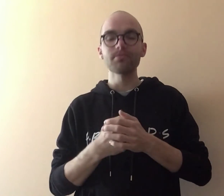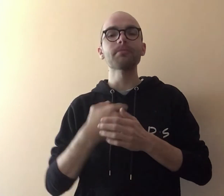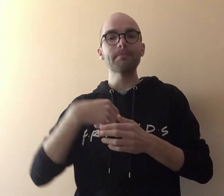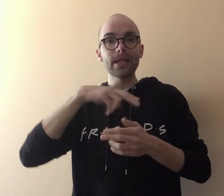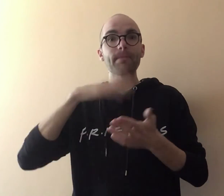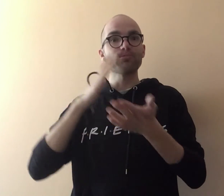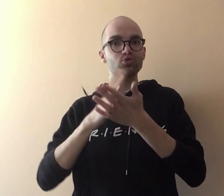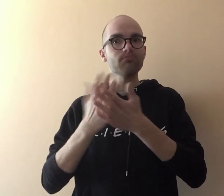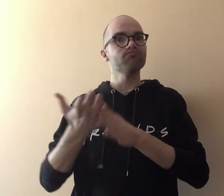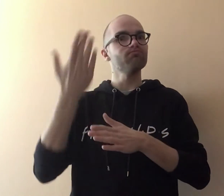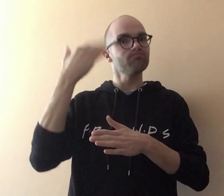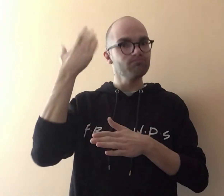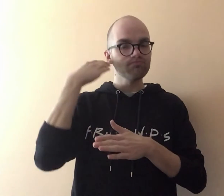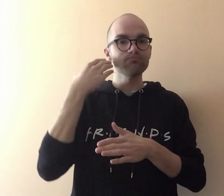Kar 4 otroci iz naše države so bili na njihovih kampi preko Moosvid-a, in tako imamo že nekaj izkušenj.